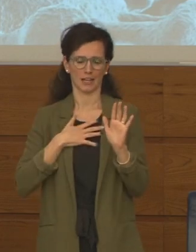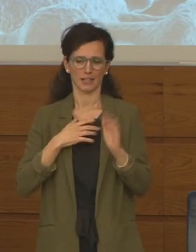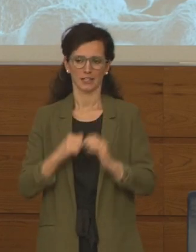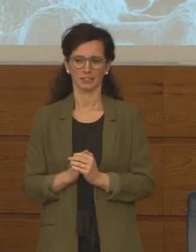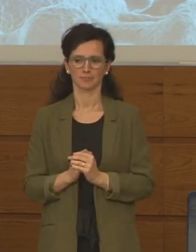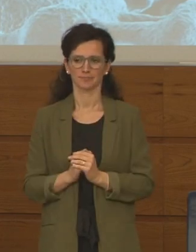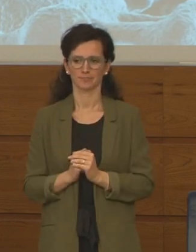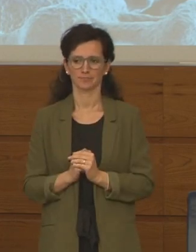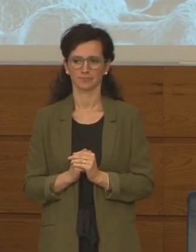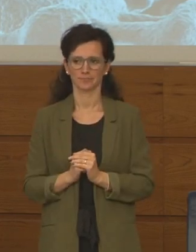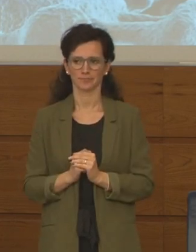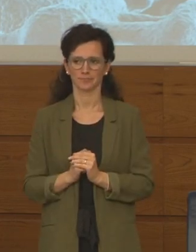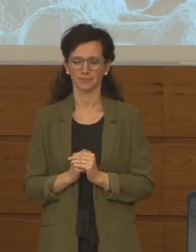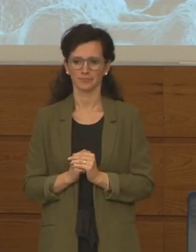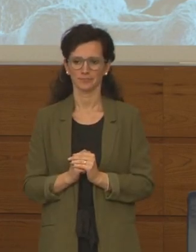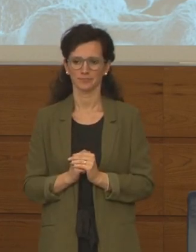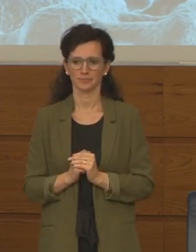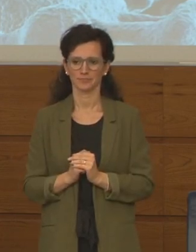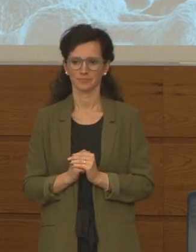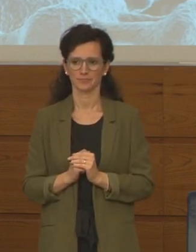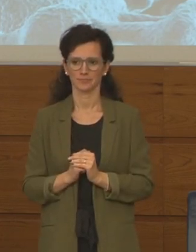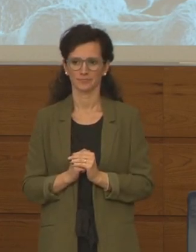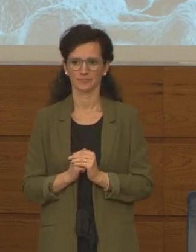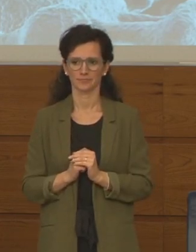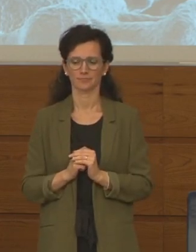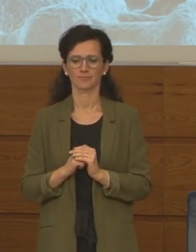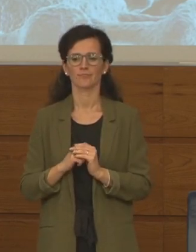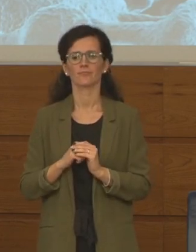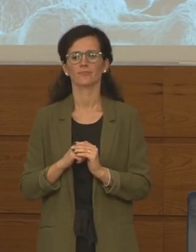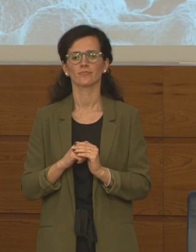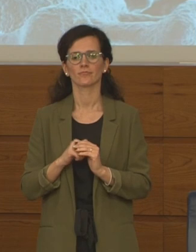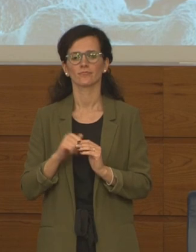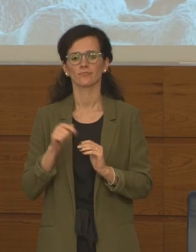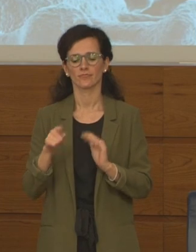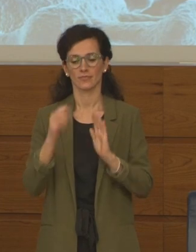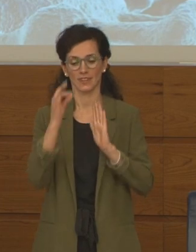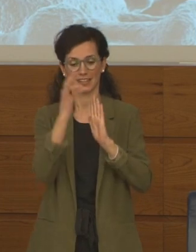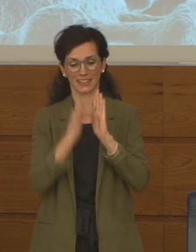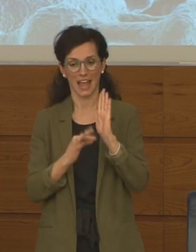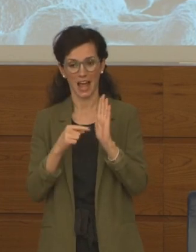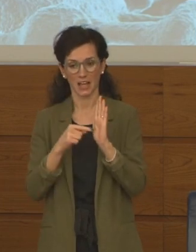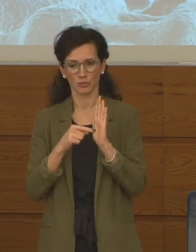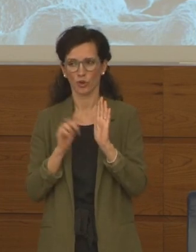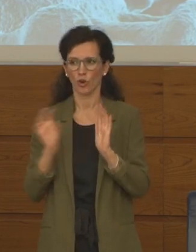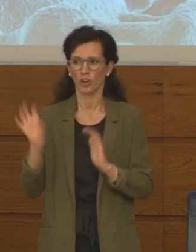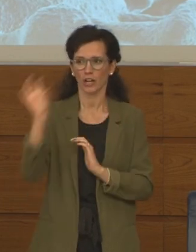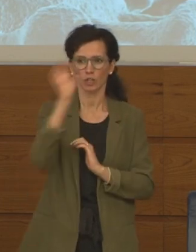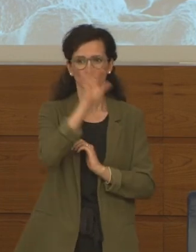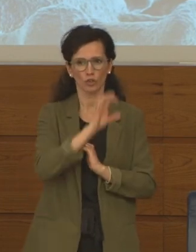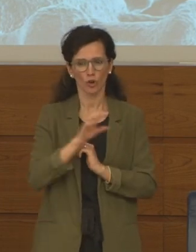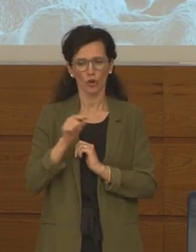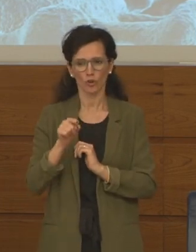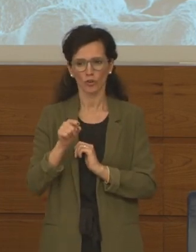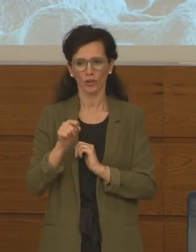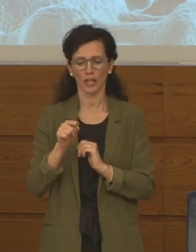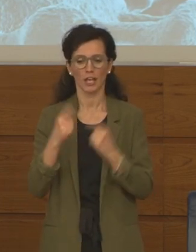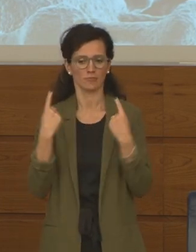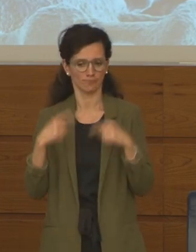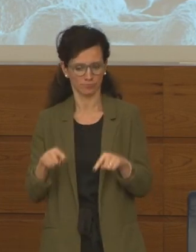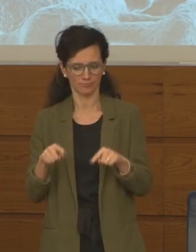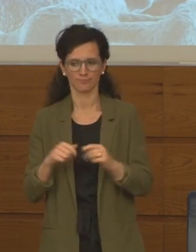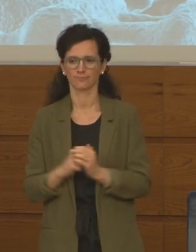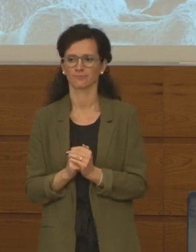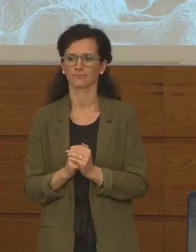Il dato disaggregato per regione è questo: il totale delle persone